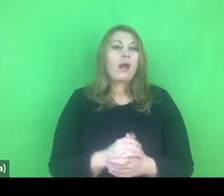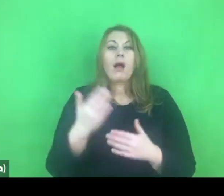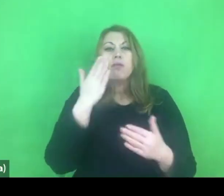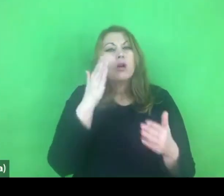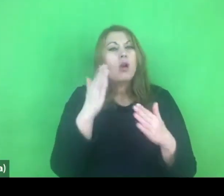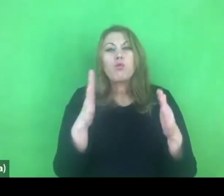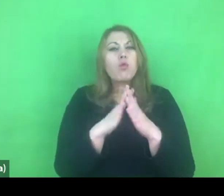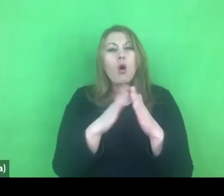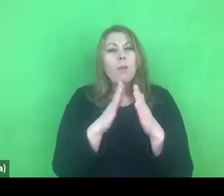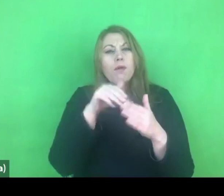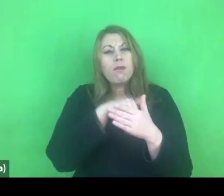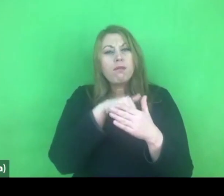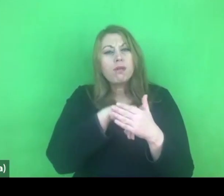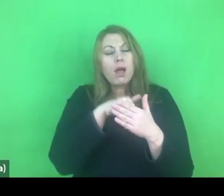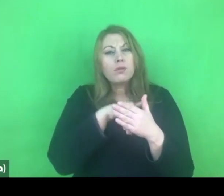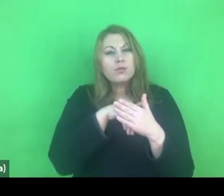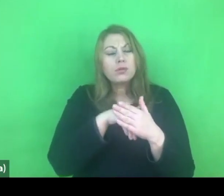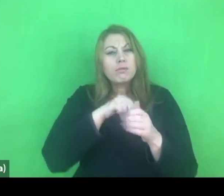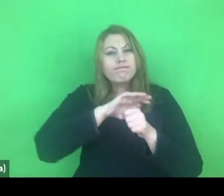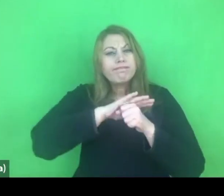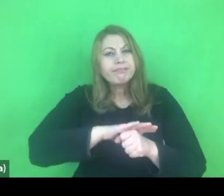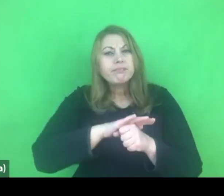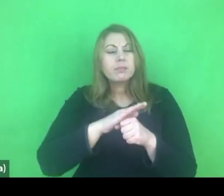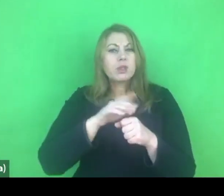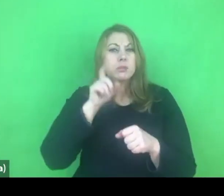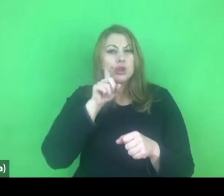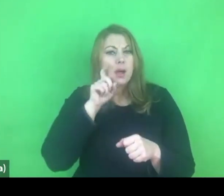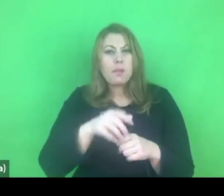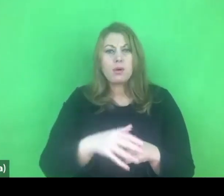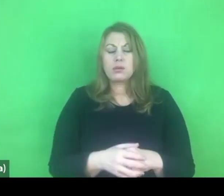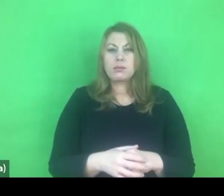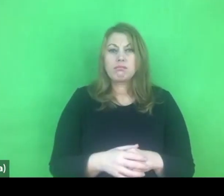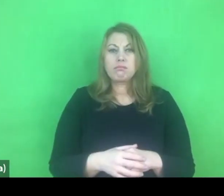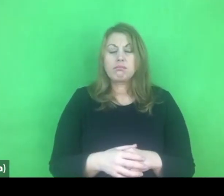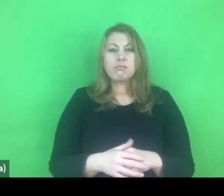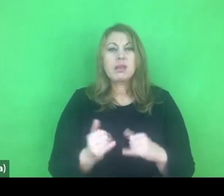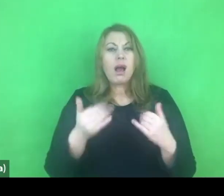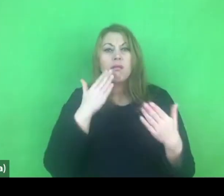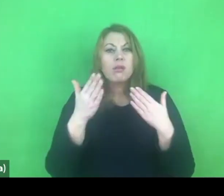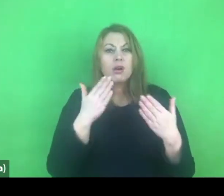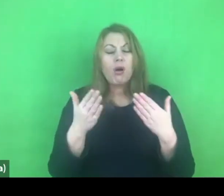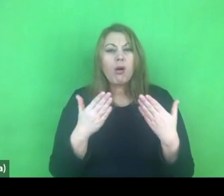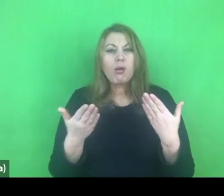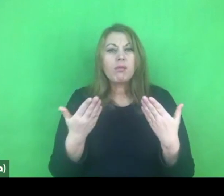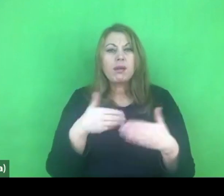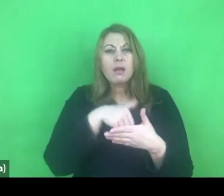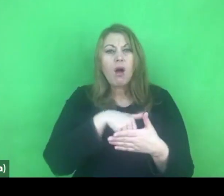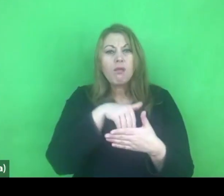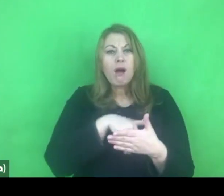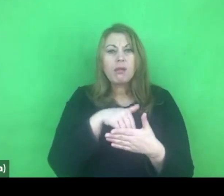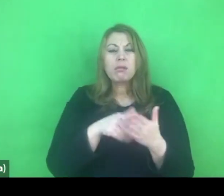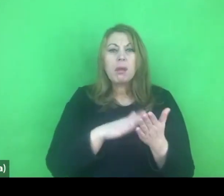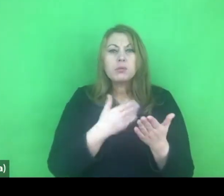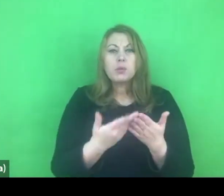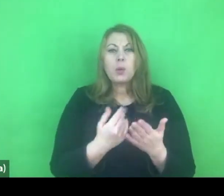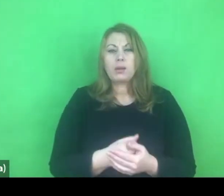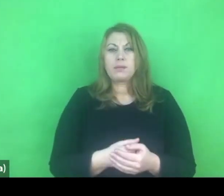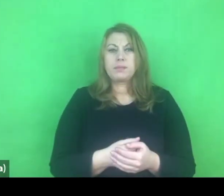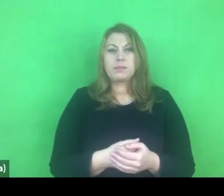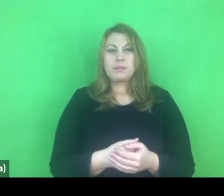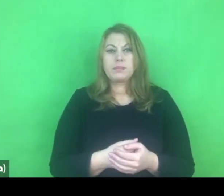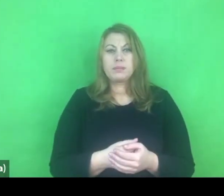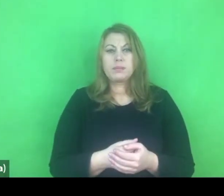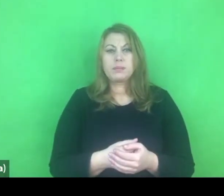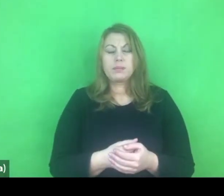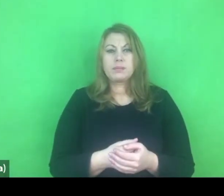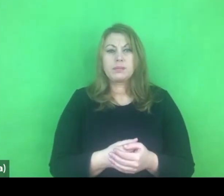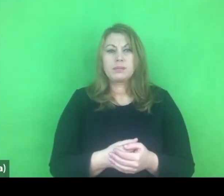któremu również towarzyszą takie zachowania, że nie należy o tym mówić na zewnątrz.